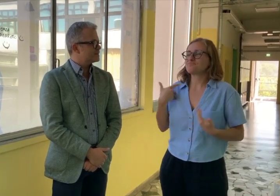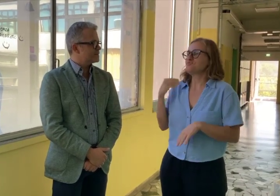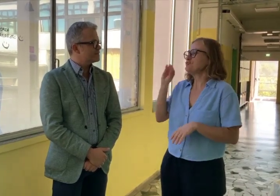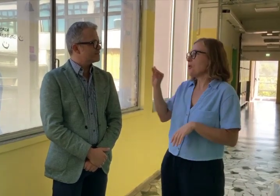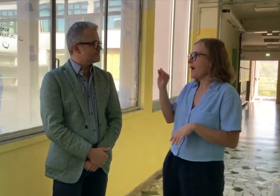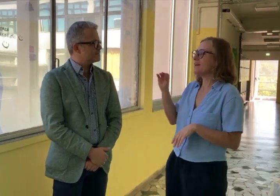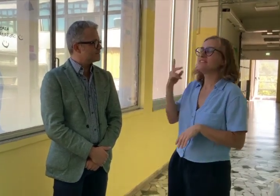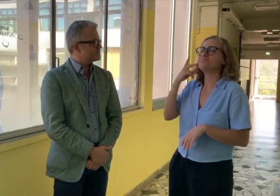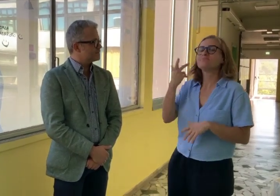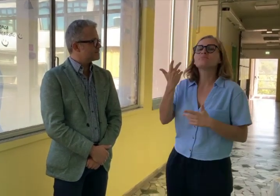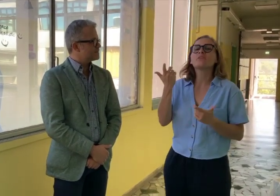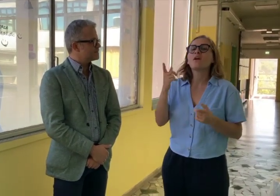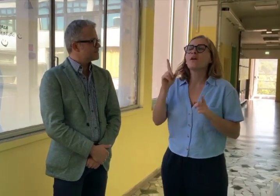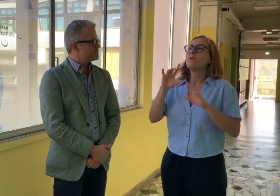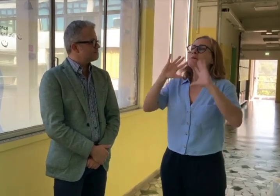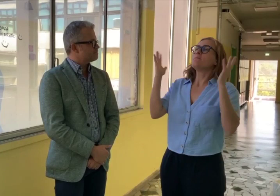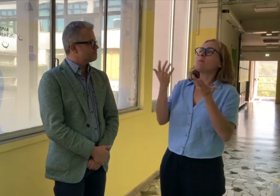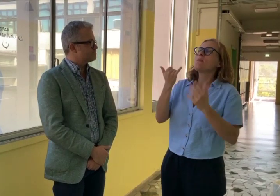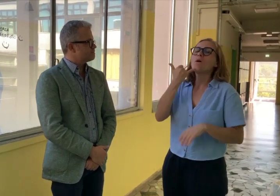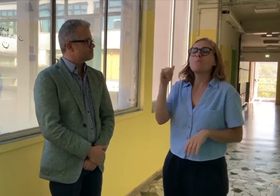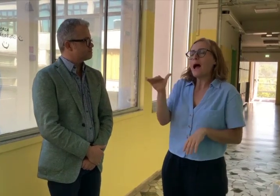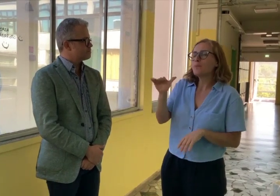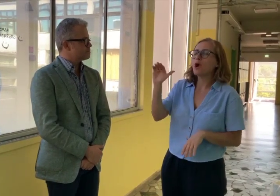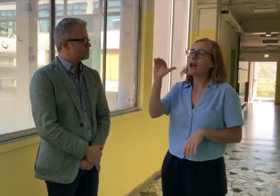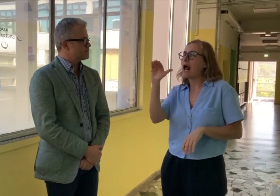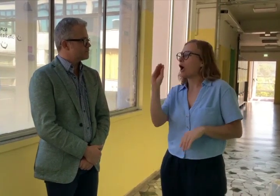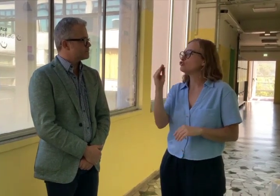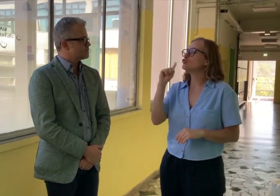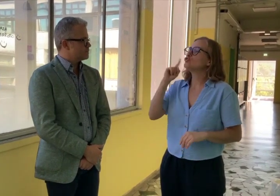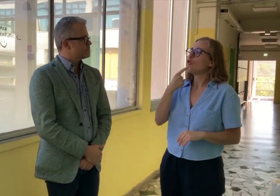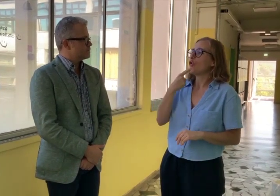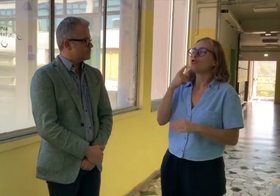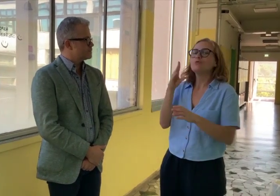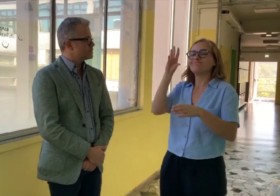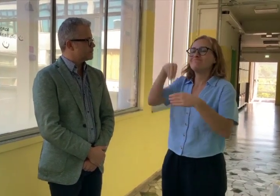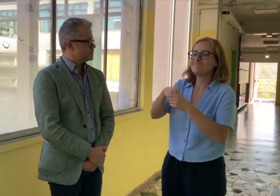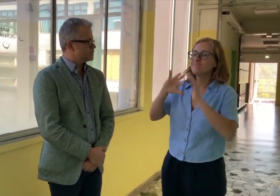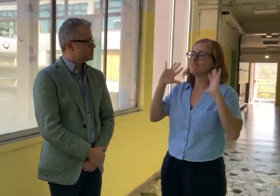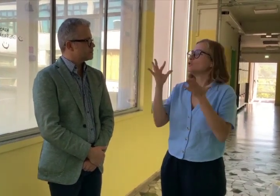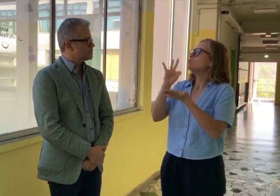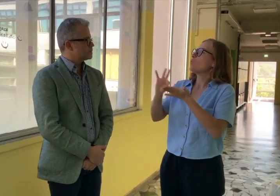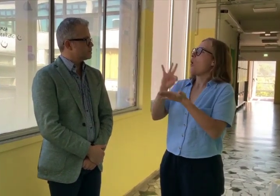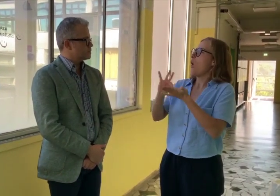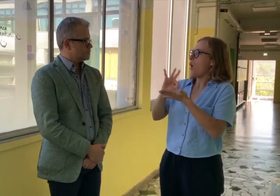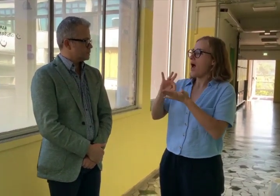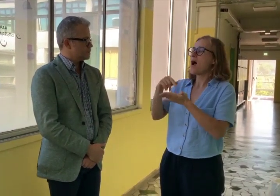ti domandiamo, il bambino o il ragazzo sordo nell’ambiente scolastico